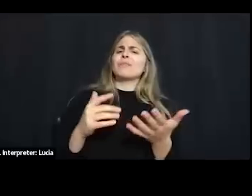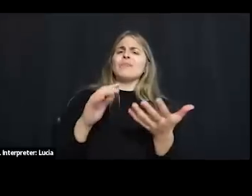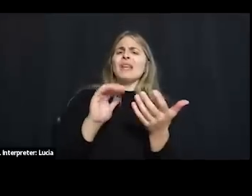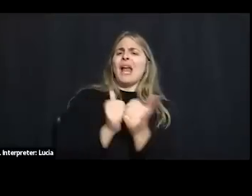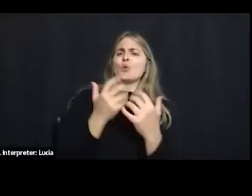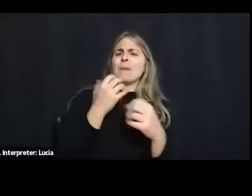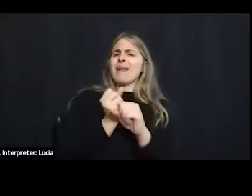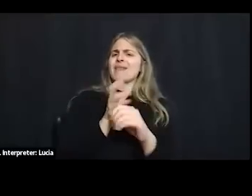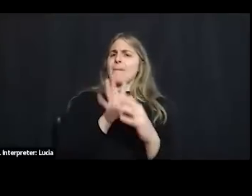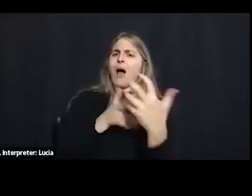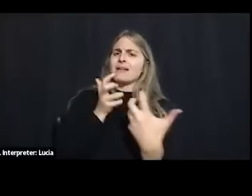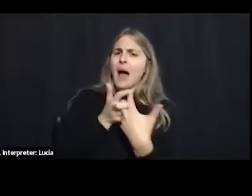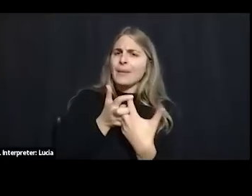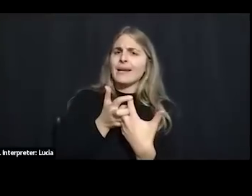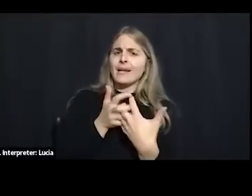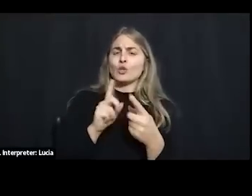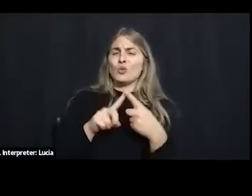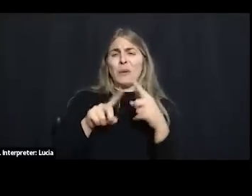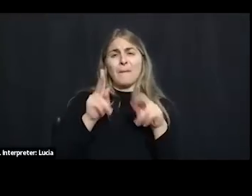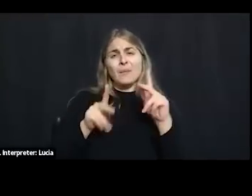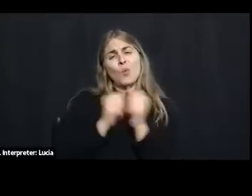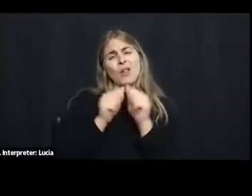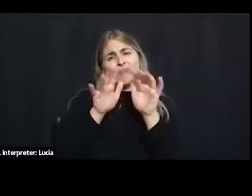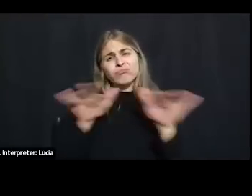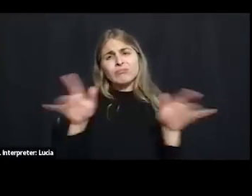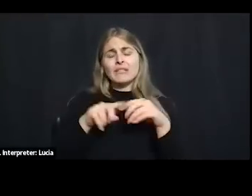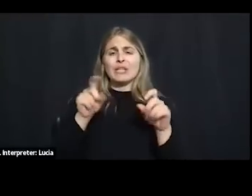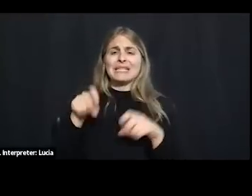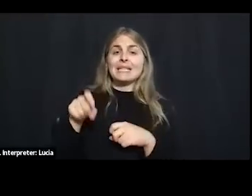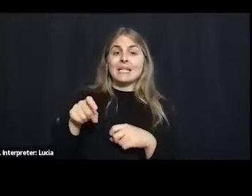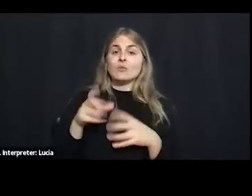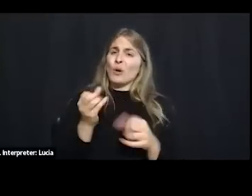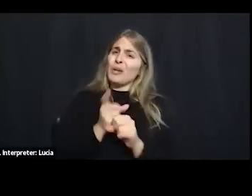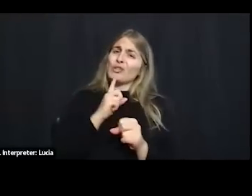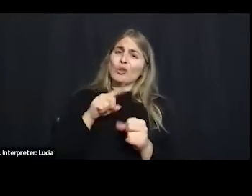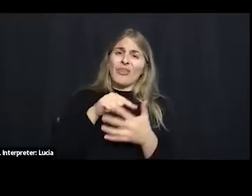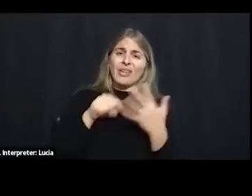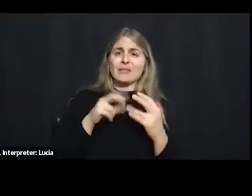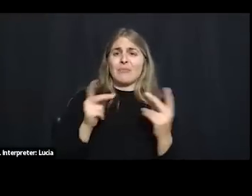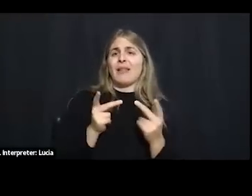a personas con una variedad de necesidades, y convertirlos en lugares donde la gente se siente segura, apoyada y capaz de ir.